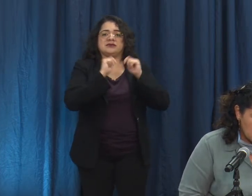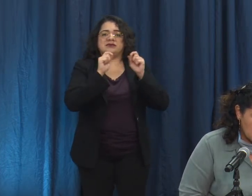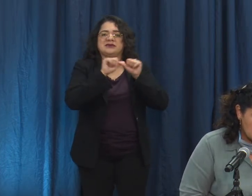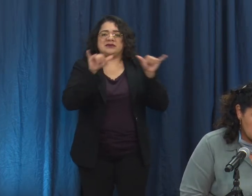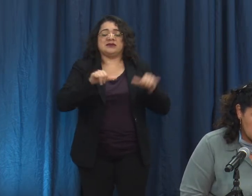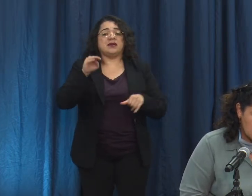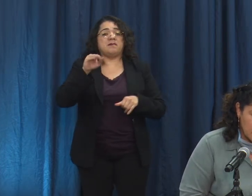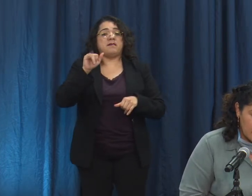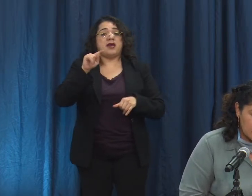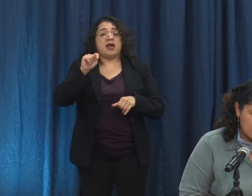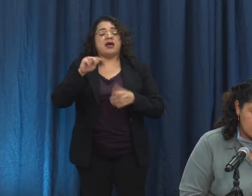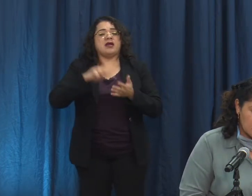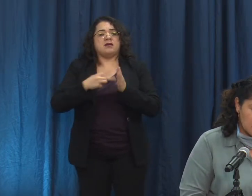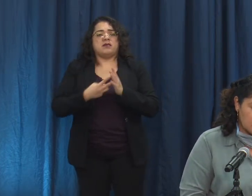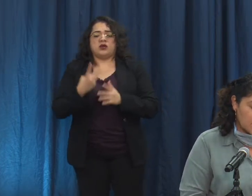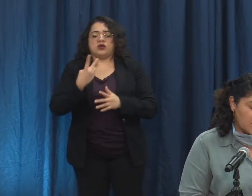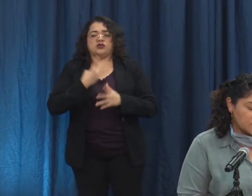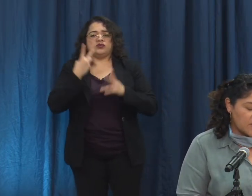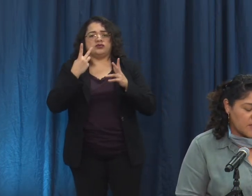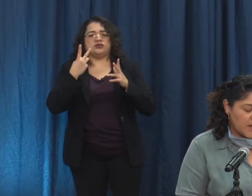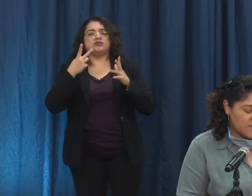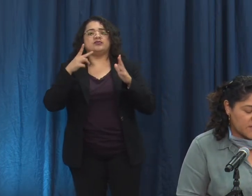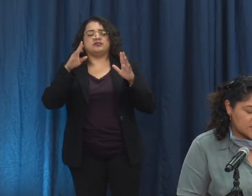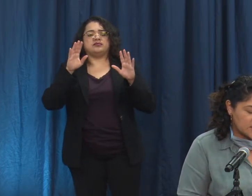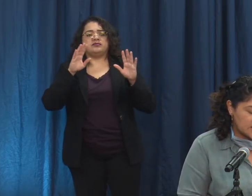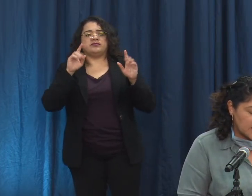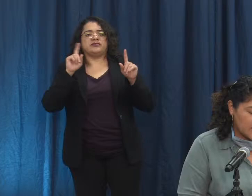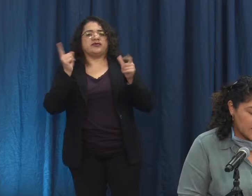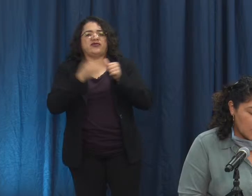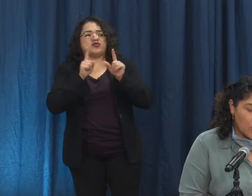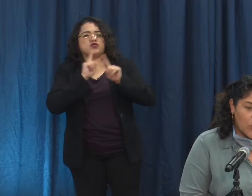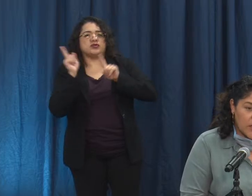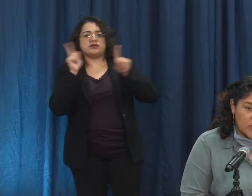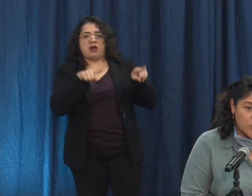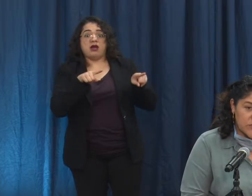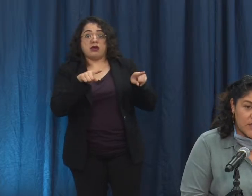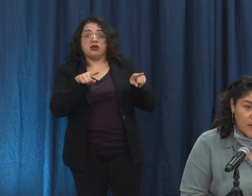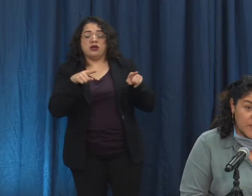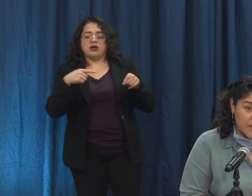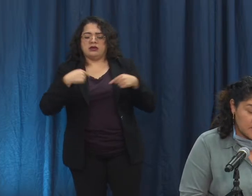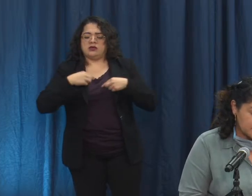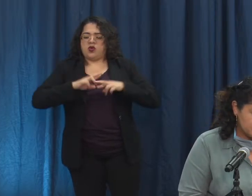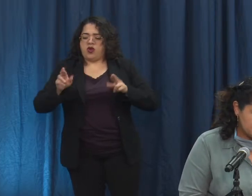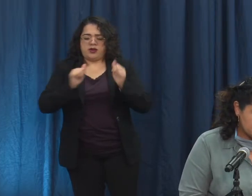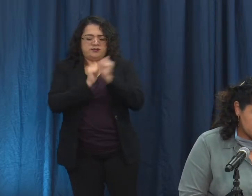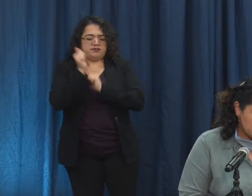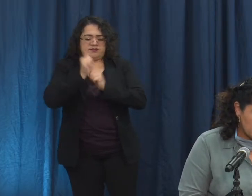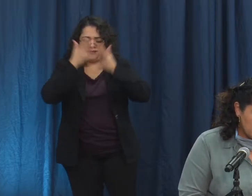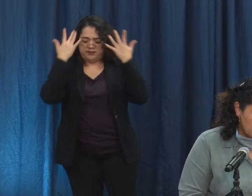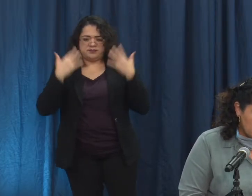vacaciones centrales dentro de la ciudad para facility' una respuesta rappy de el